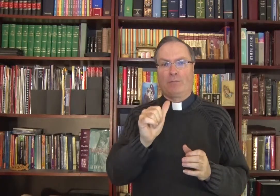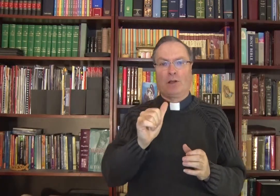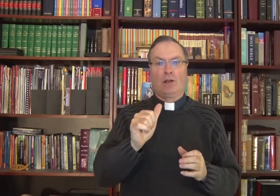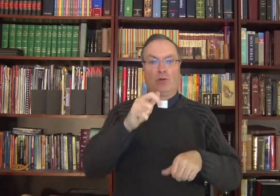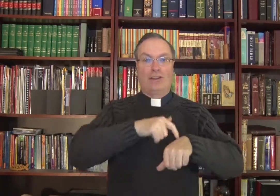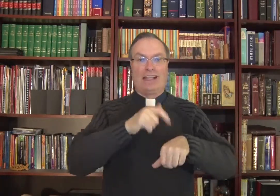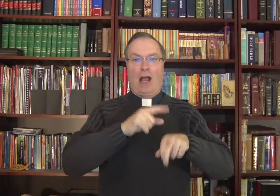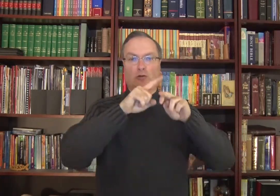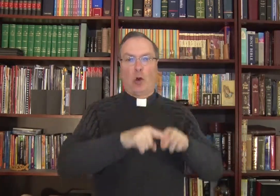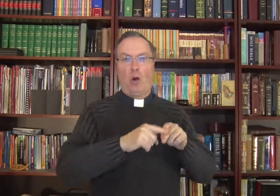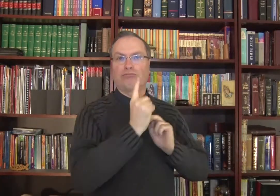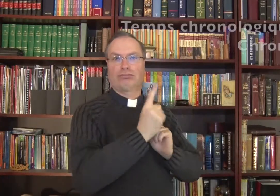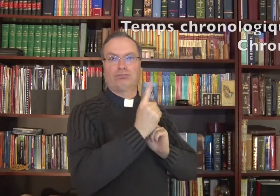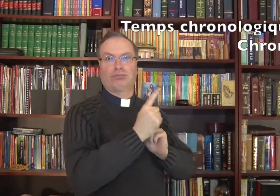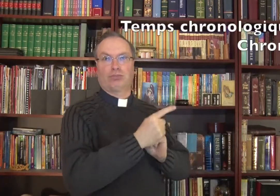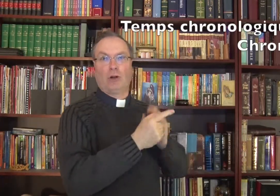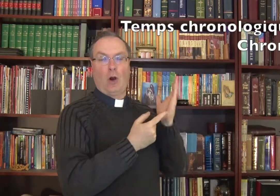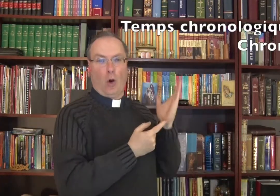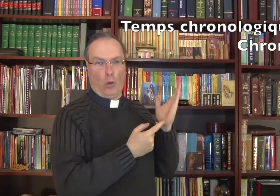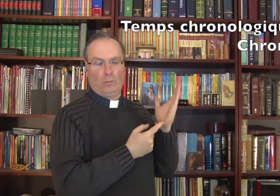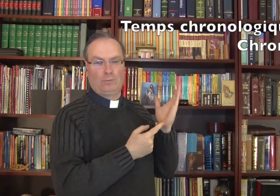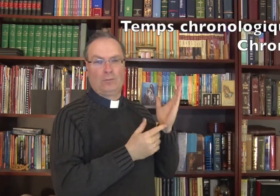selon le temps chronologique (chronos),